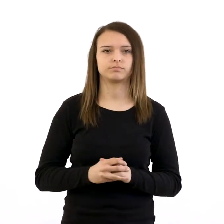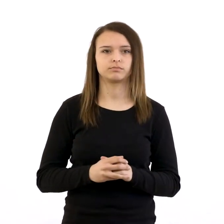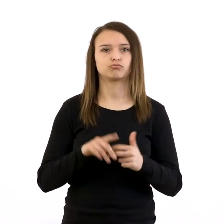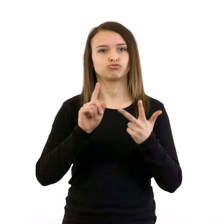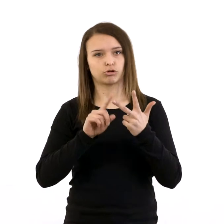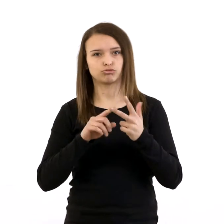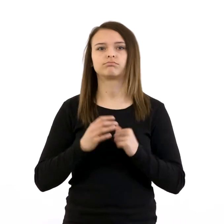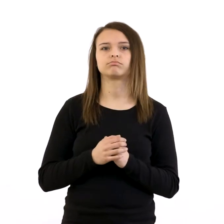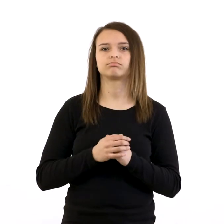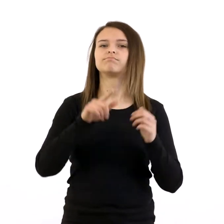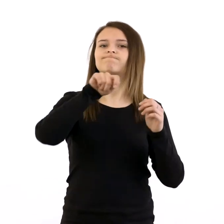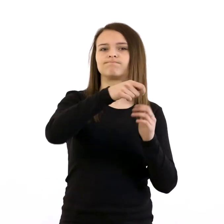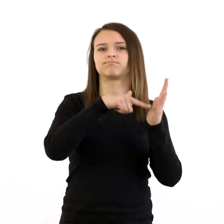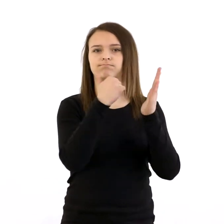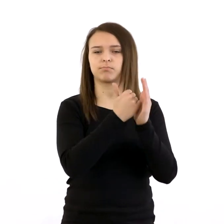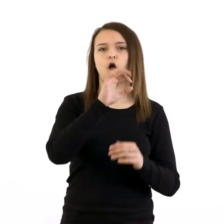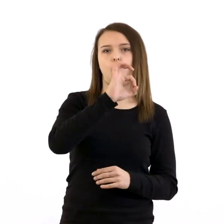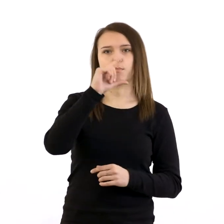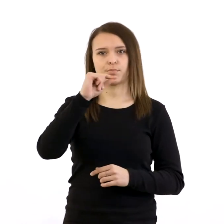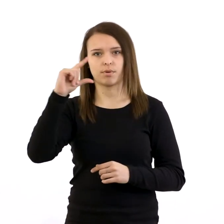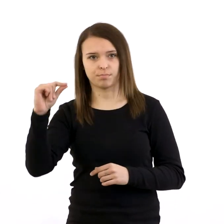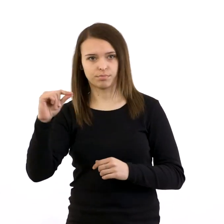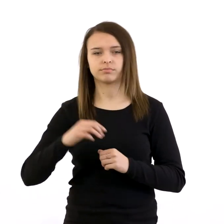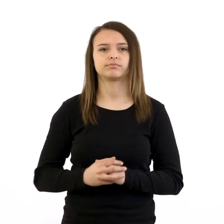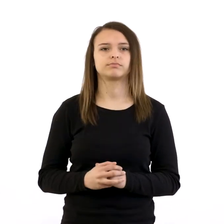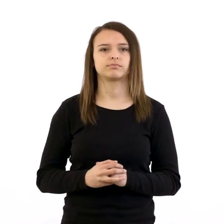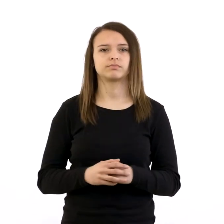otrzymywania statusu organizacji pożytku publicznego,